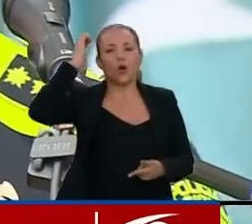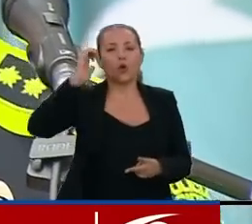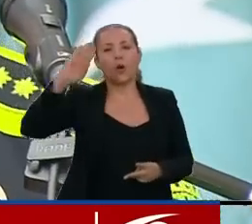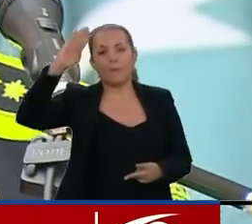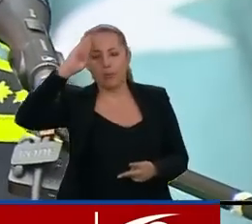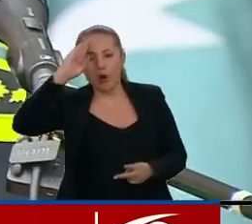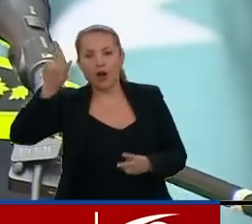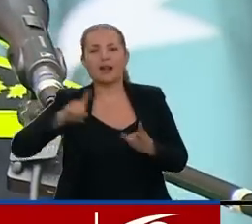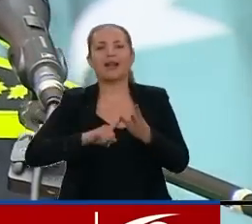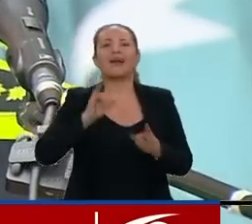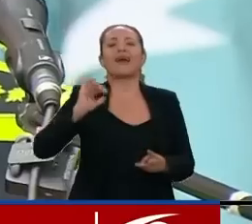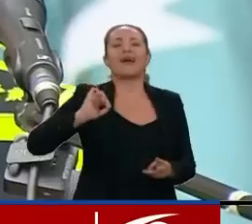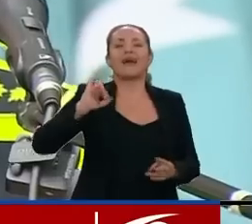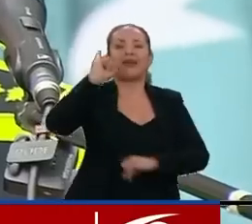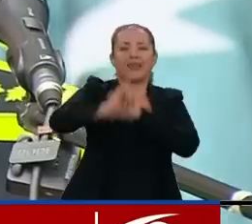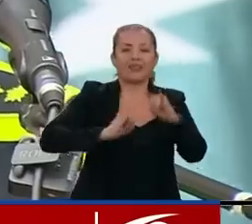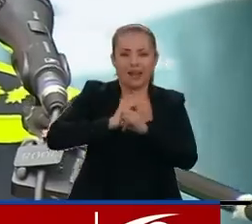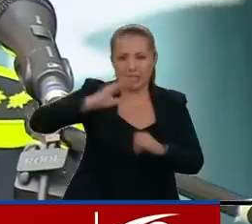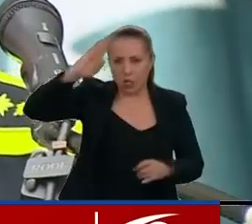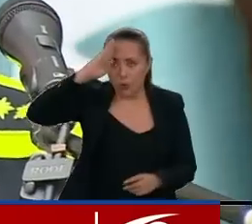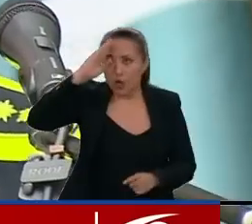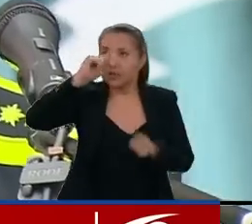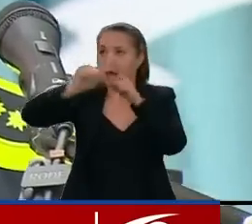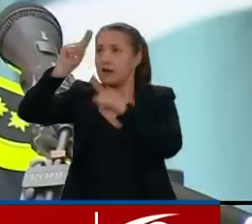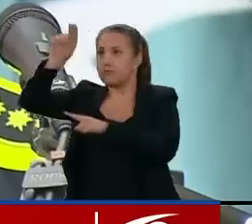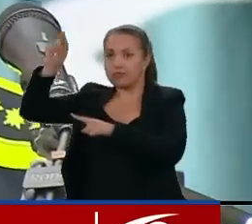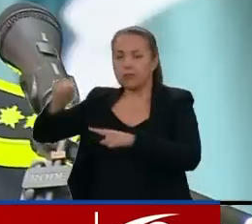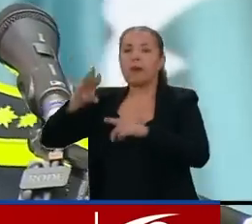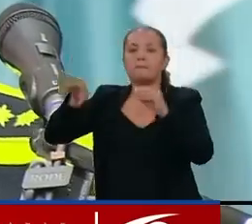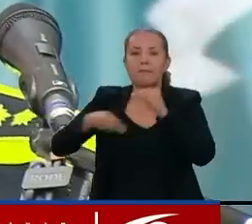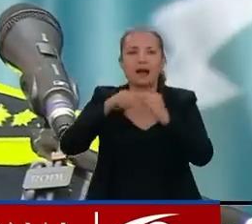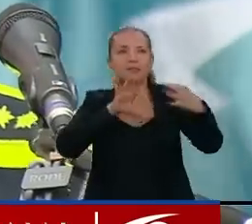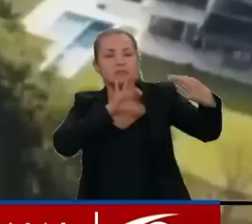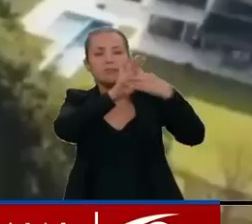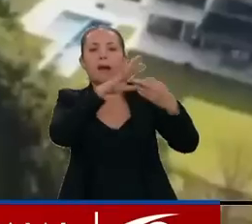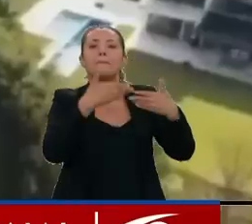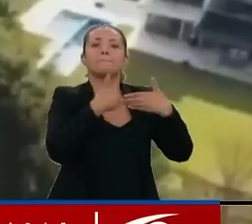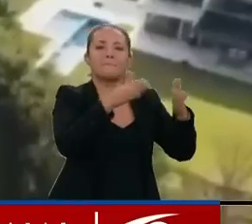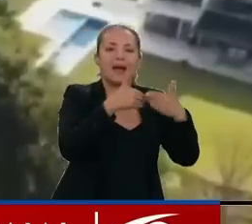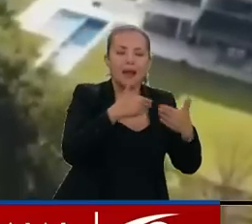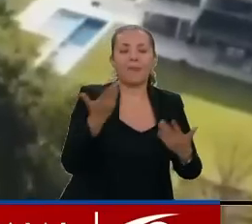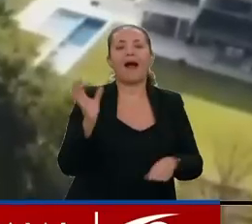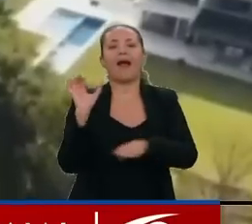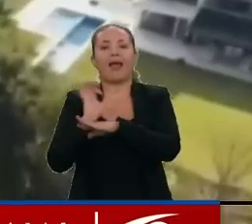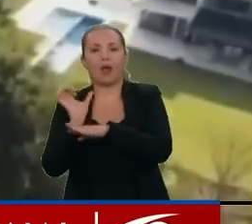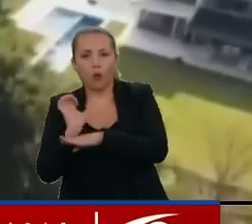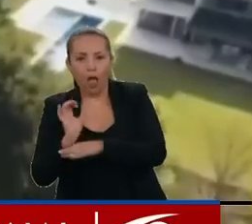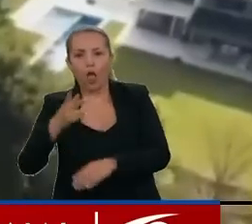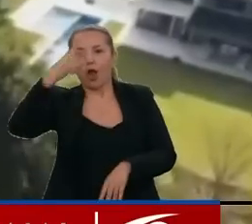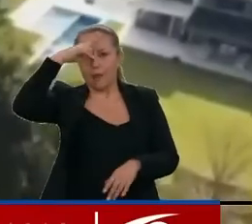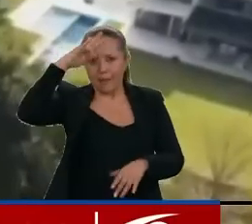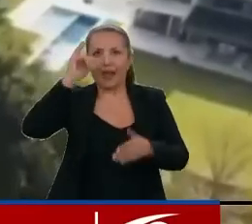)) a las diferentes agencias internacionales, principalmente a los Estados Unidos, a la europol, Interpol, y por